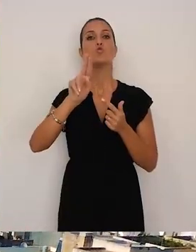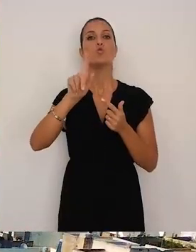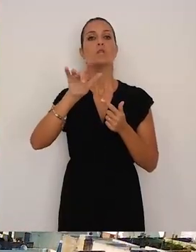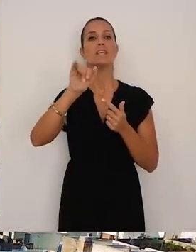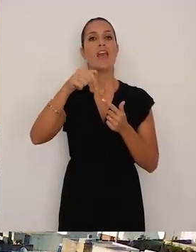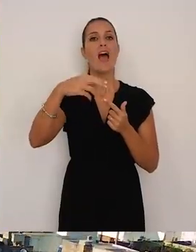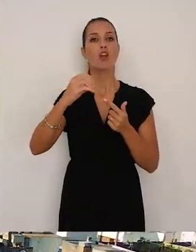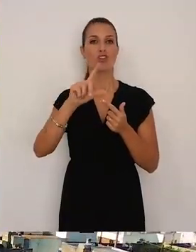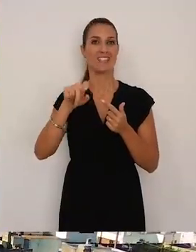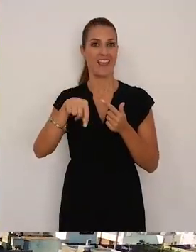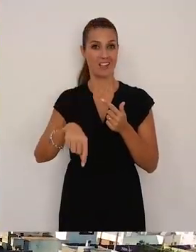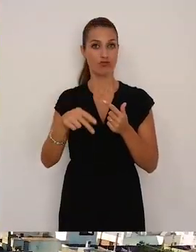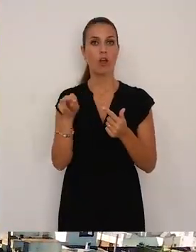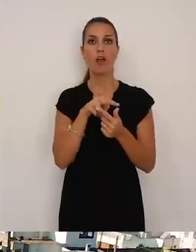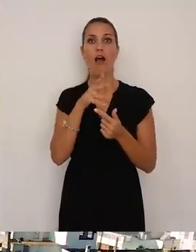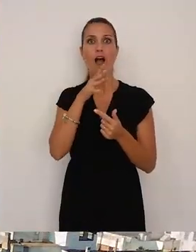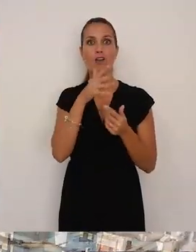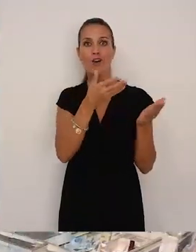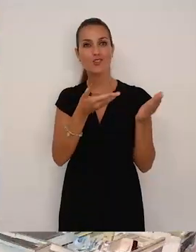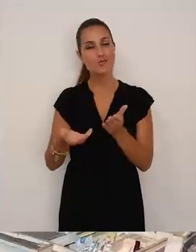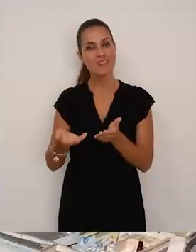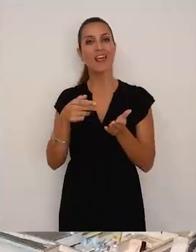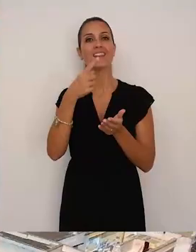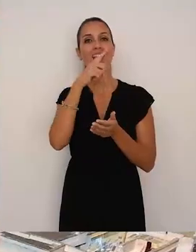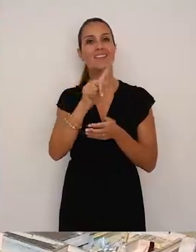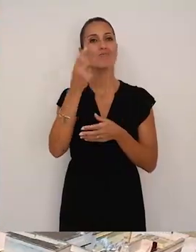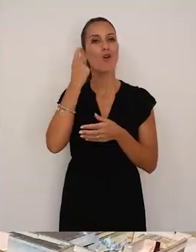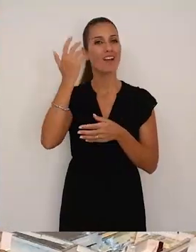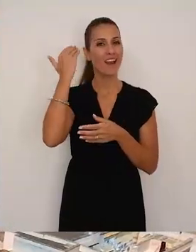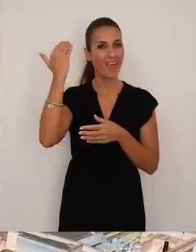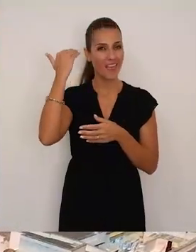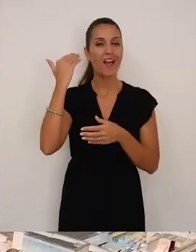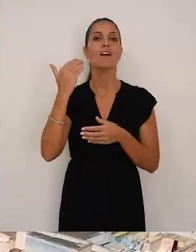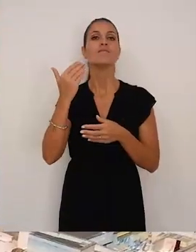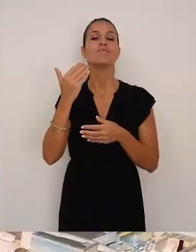nei quali echeggia ancora la tipica ospitalità greca e si respira quell’atmosfera genuina